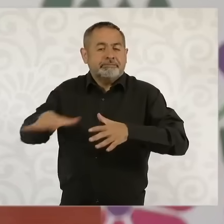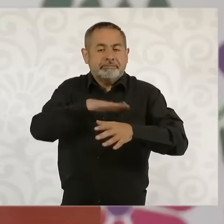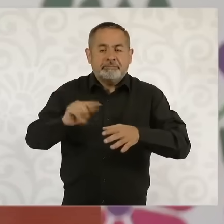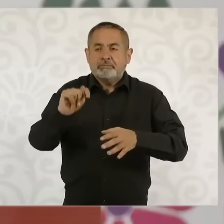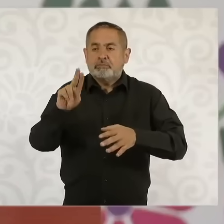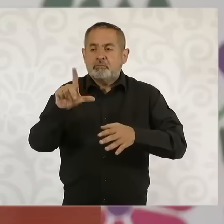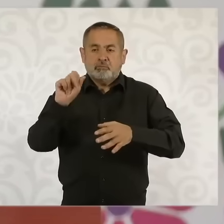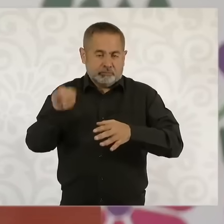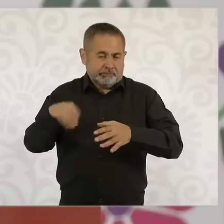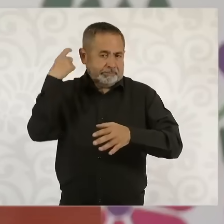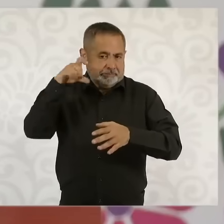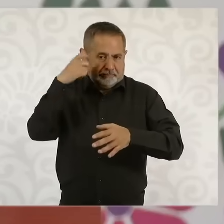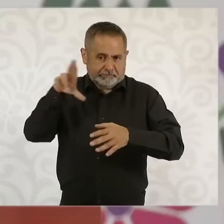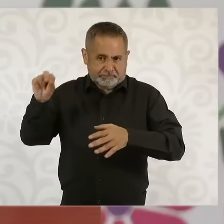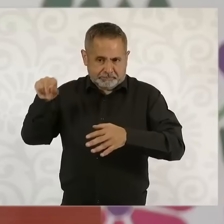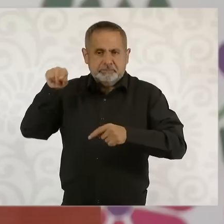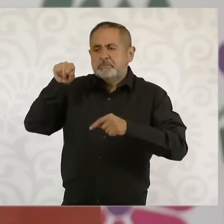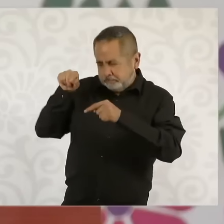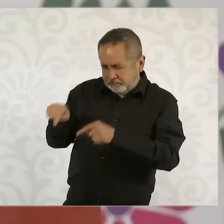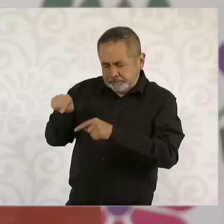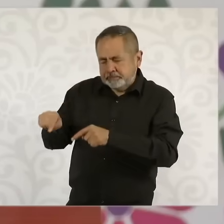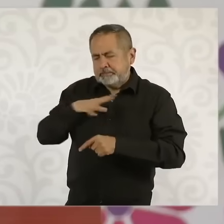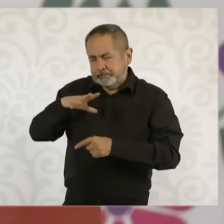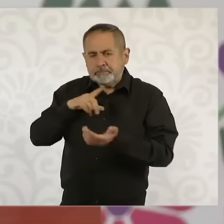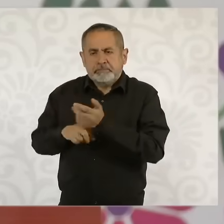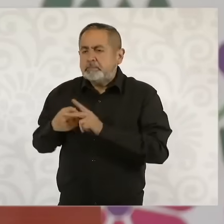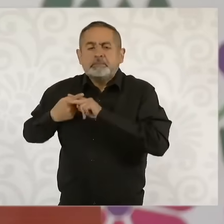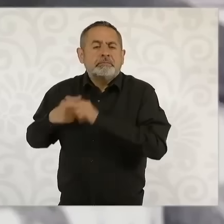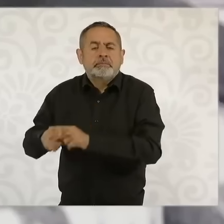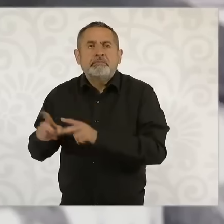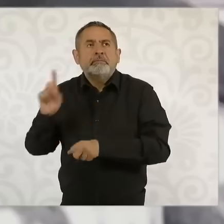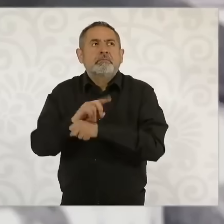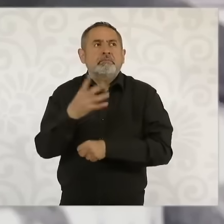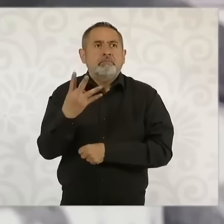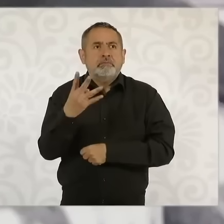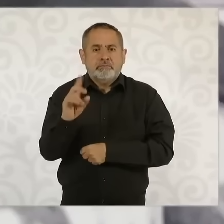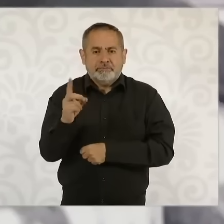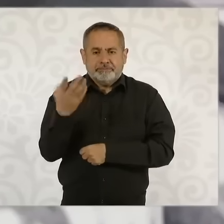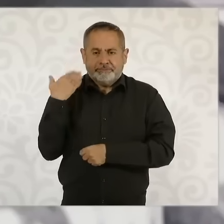Quintan Ro. Precisamente en esa reserva inició operaciones el 4 de diciembre del año pasado. Es